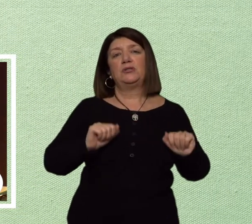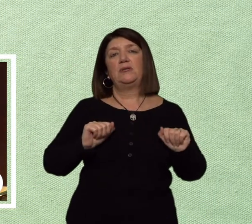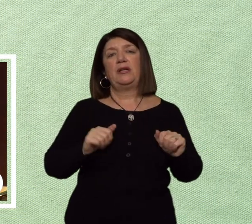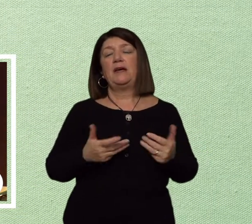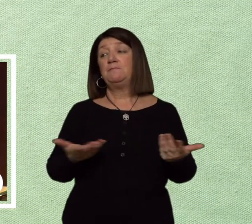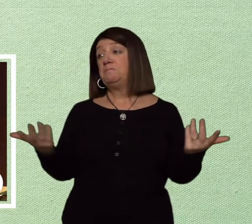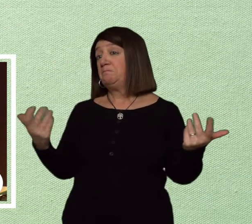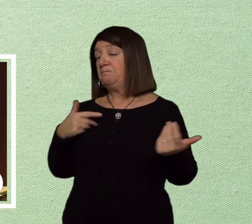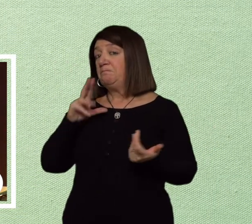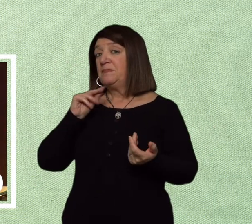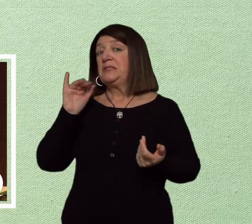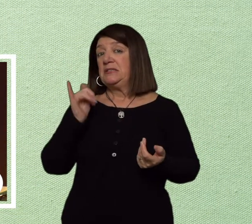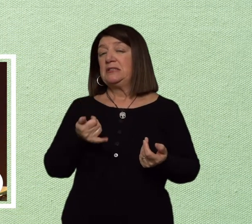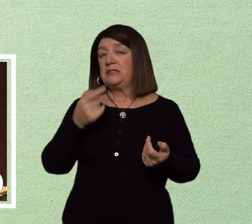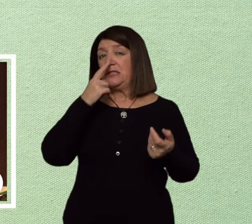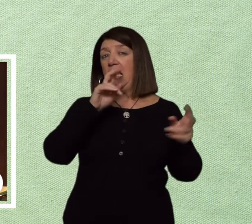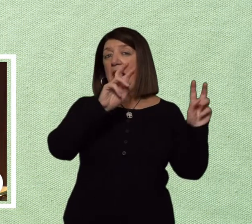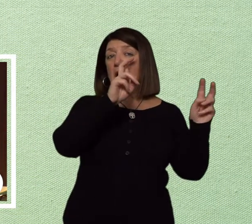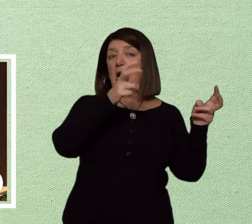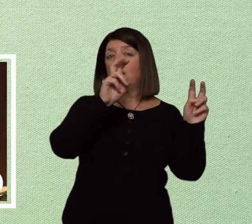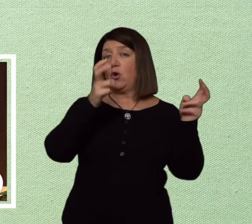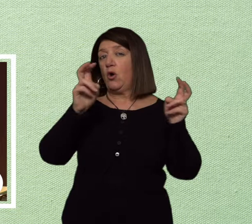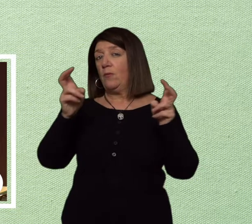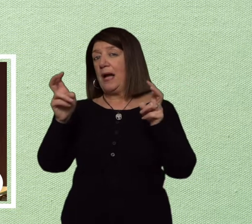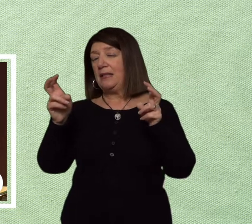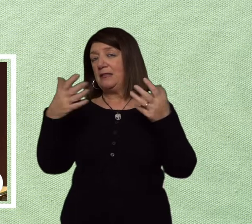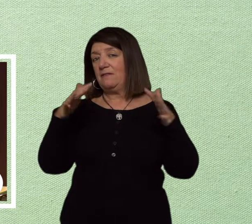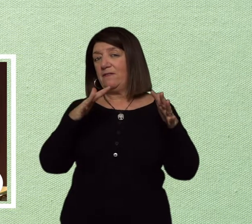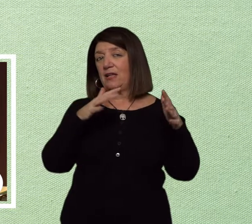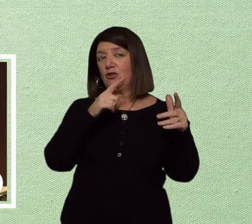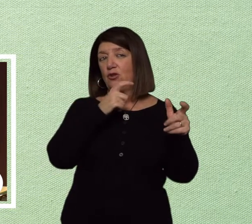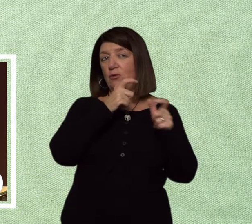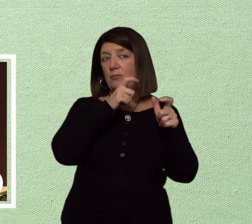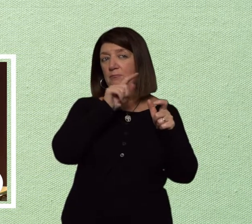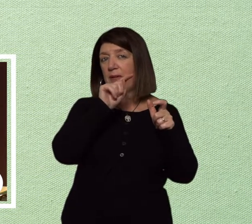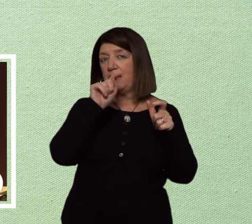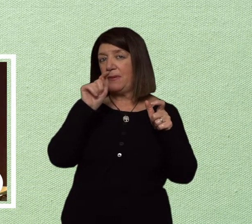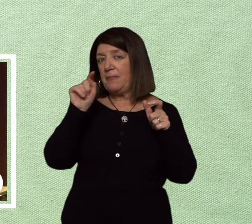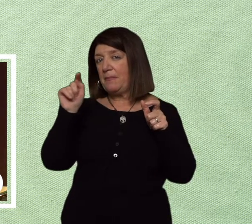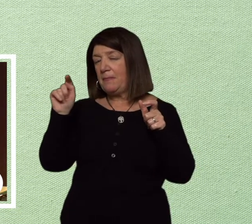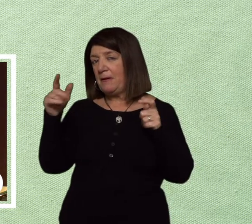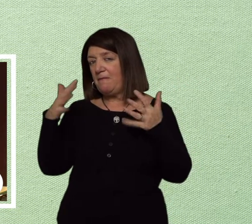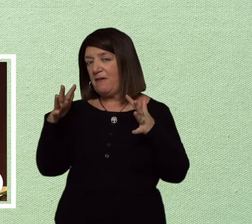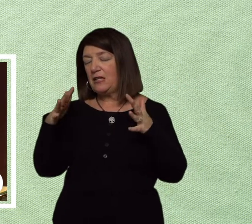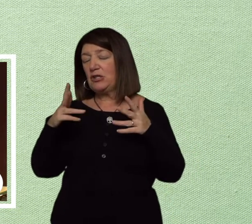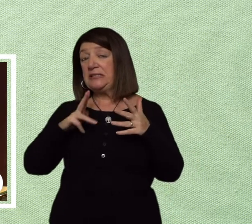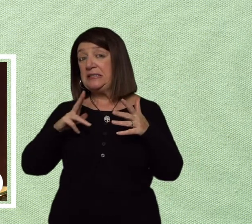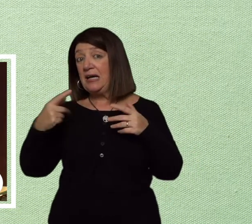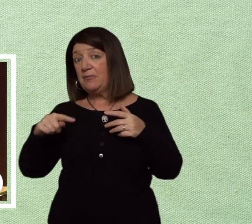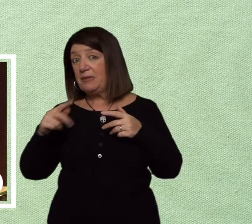toccato tutti questi punti io spero che da questo questa nostra chiacchierata, io mi illudo